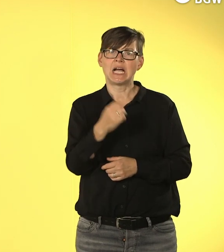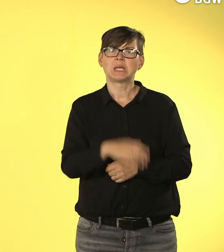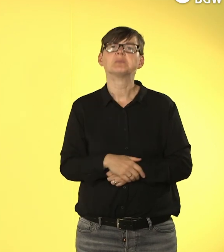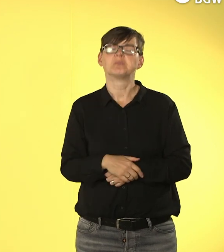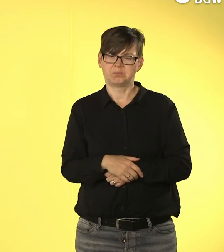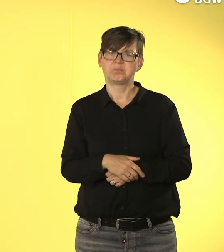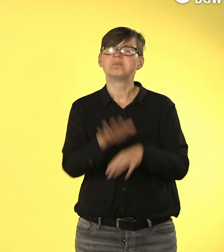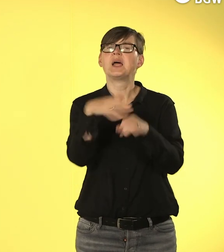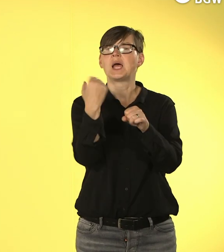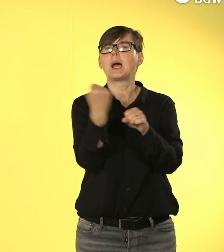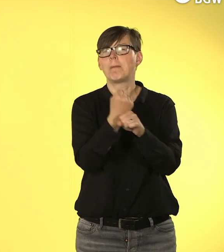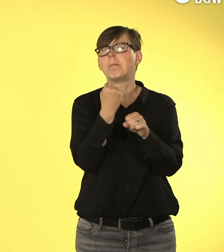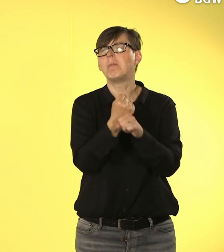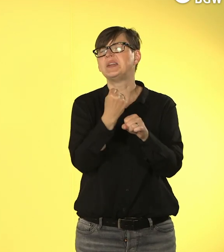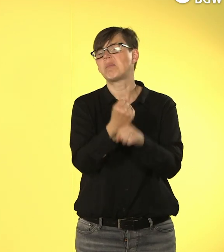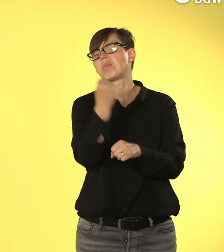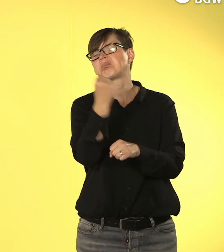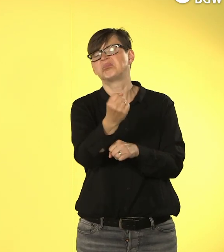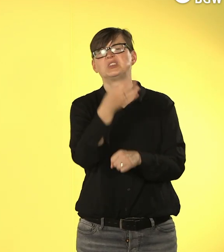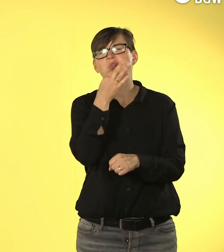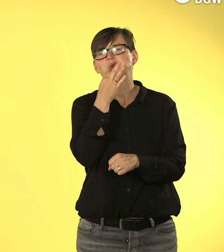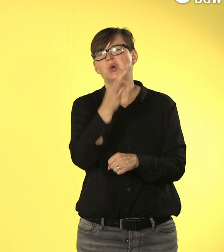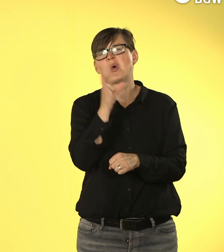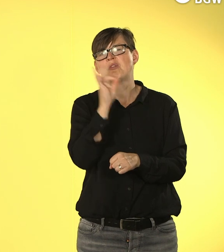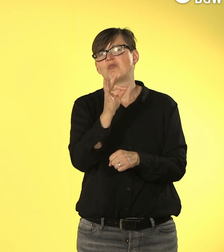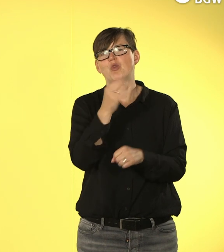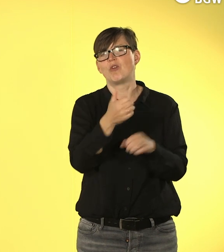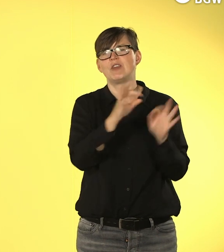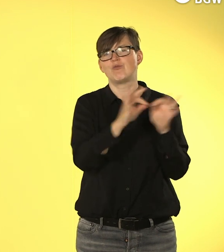Mitarbeiter ist zu jung, um Führungsaufgaben wahrzunehmen.